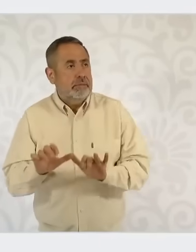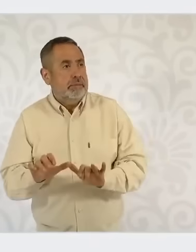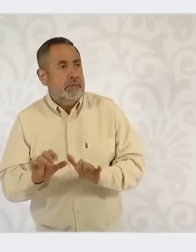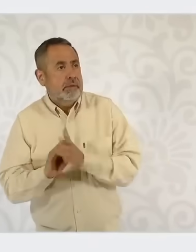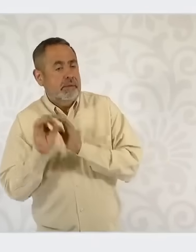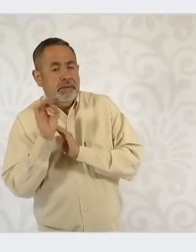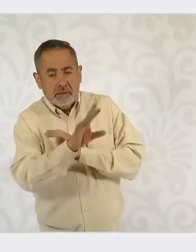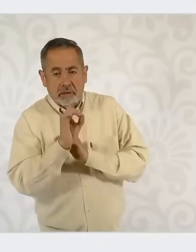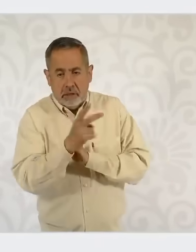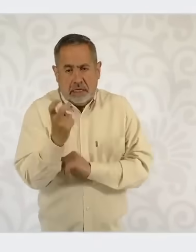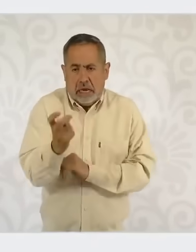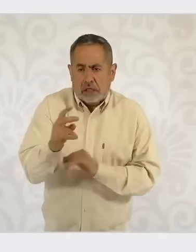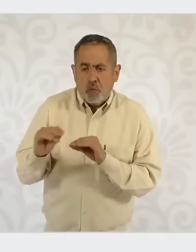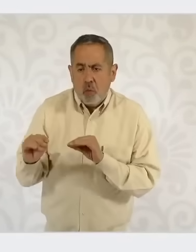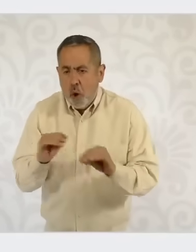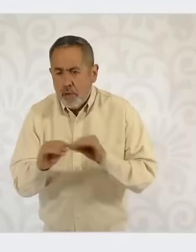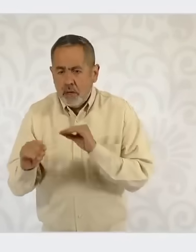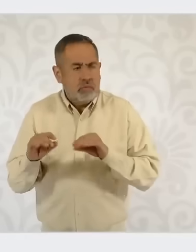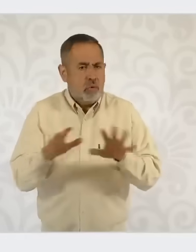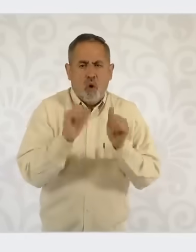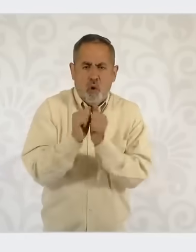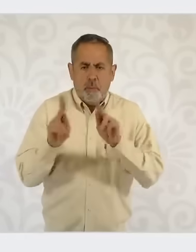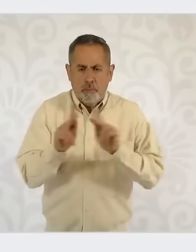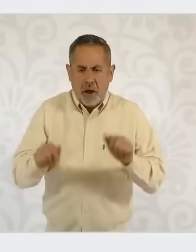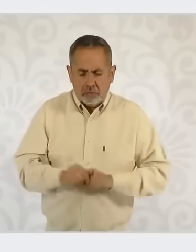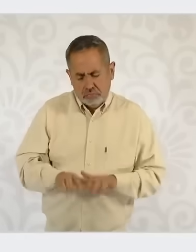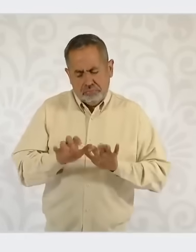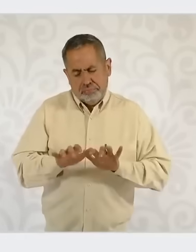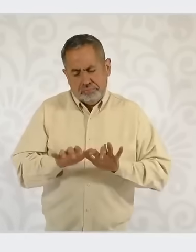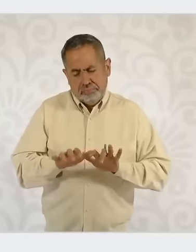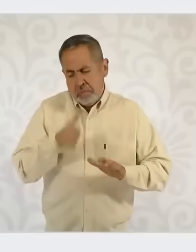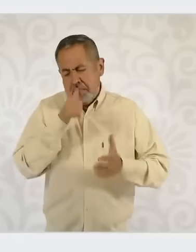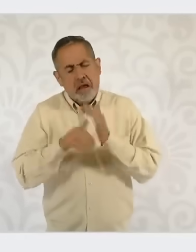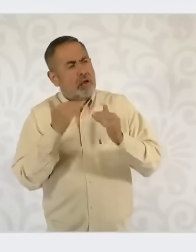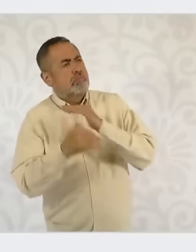Esa es una forma de movilización totalmente pacífica